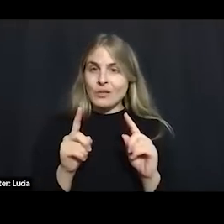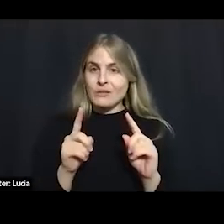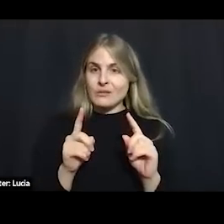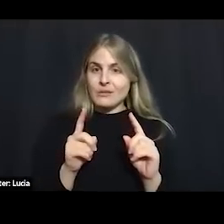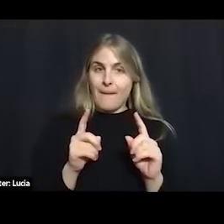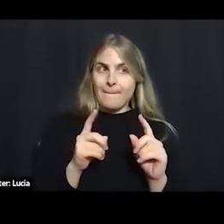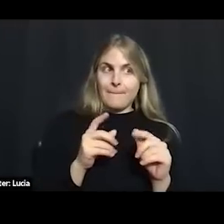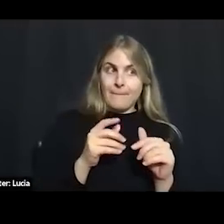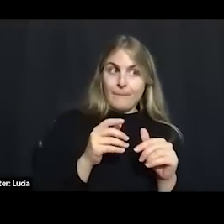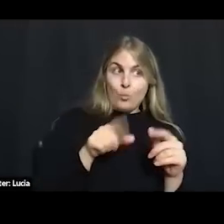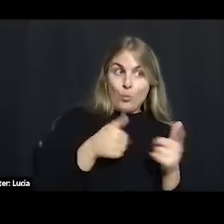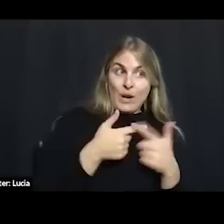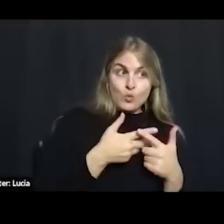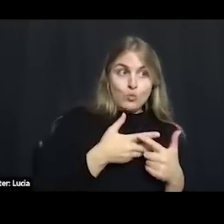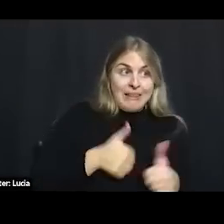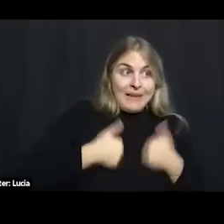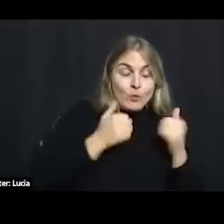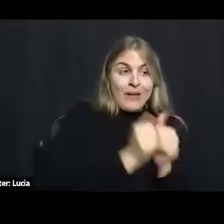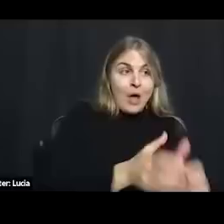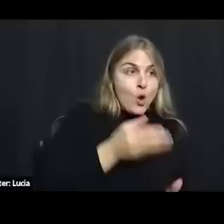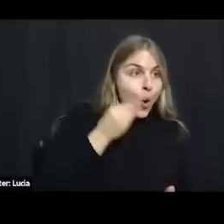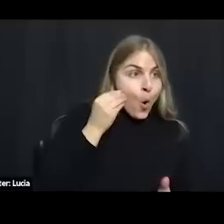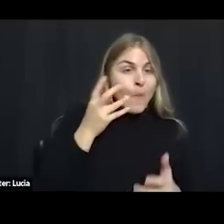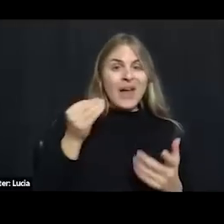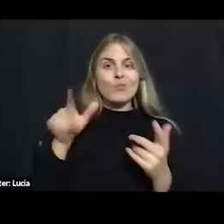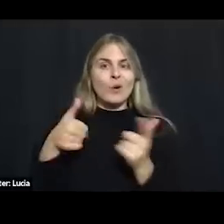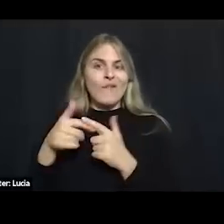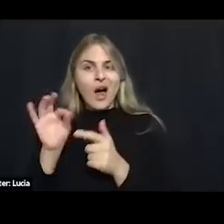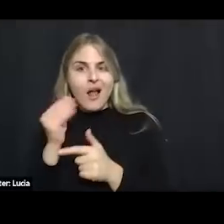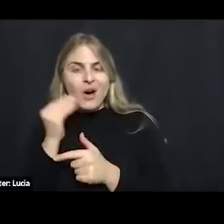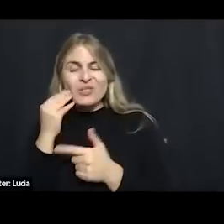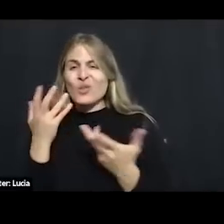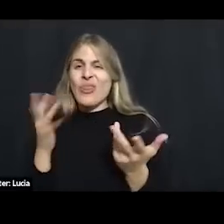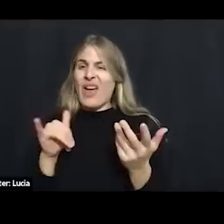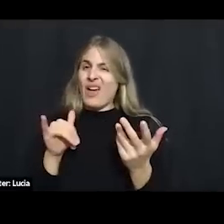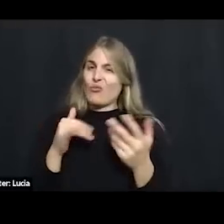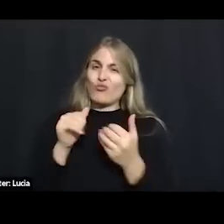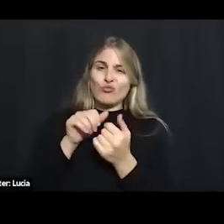La soledad social y romántica prácticamente no cambió y la soledad familiar empeoró.